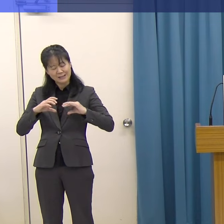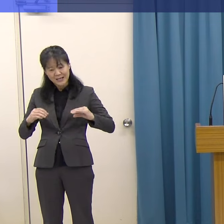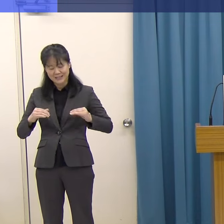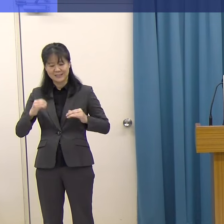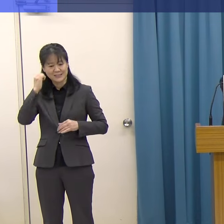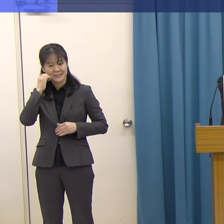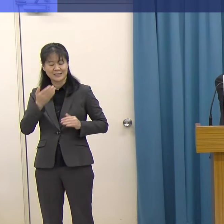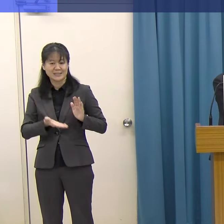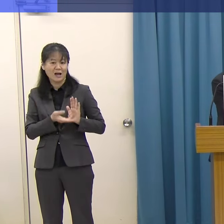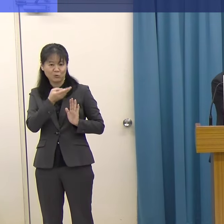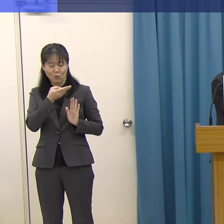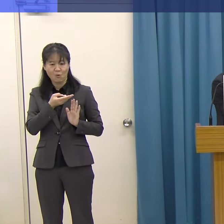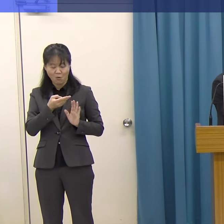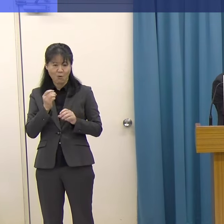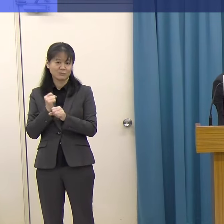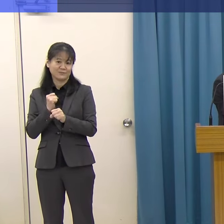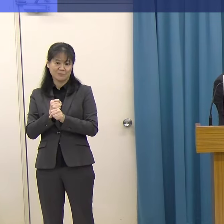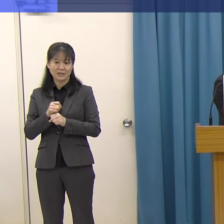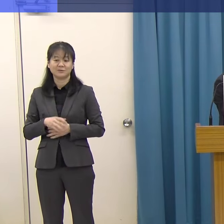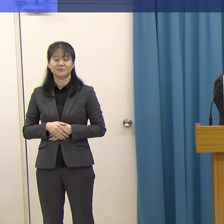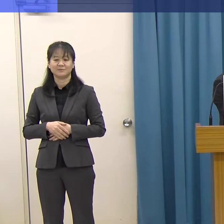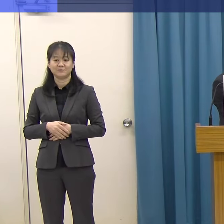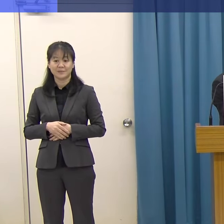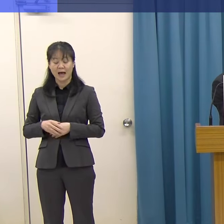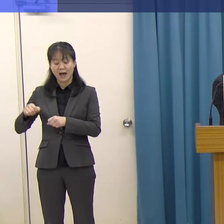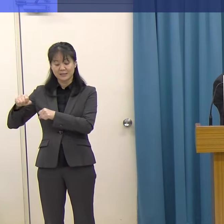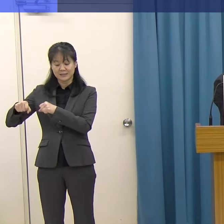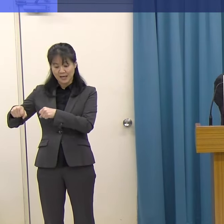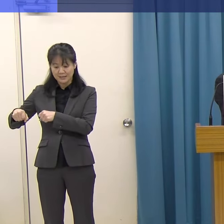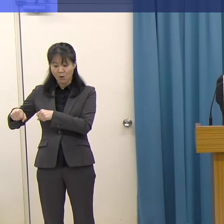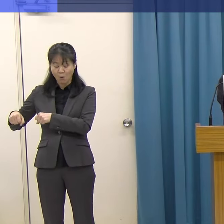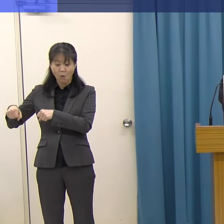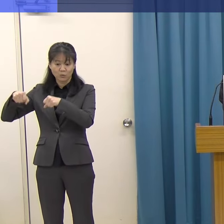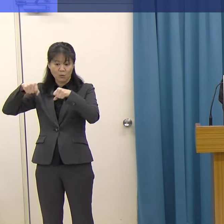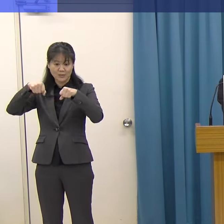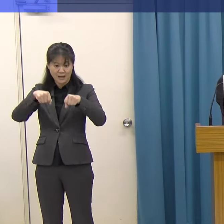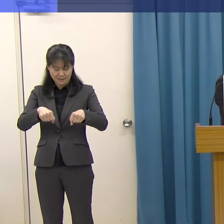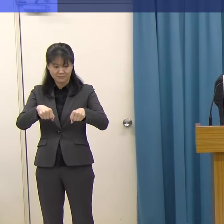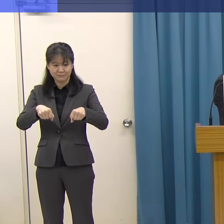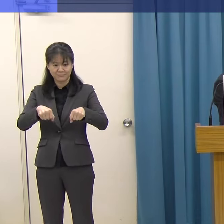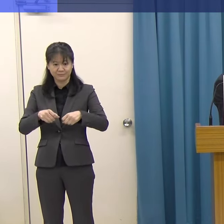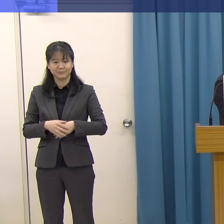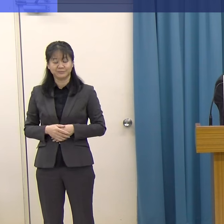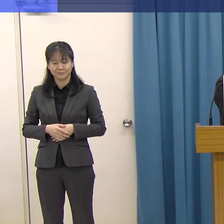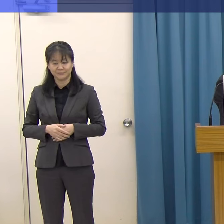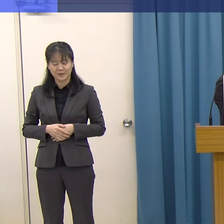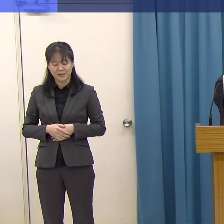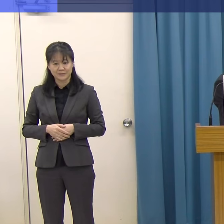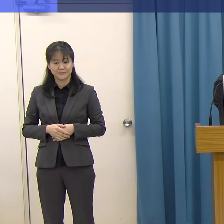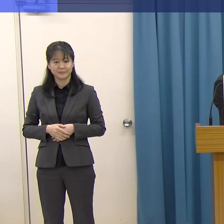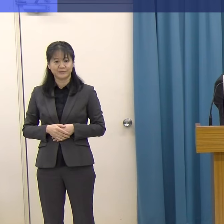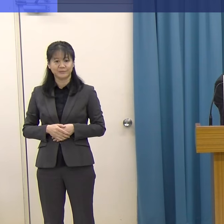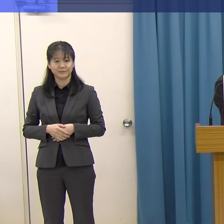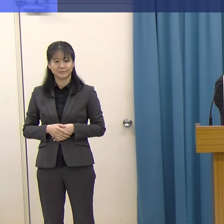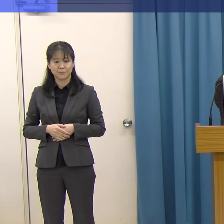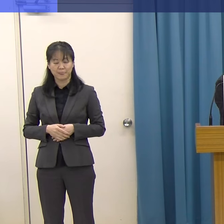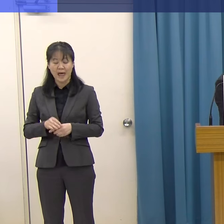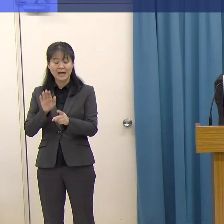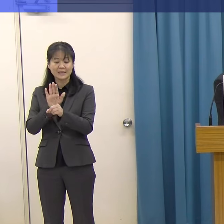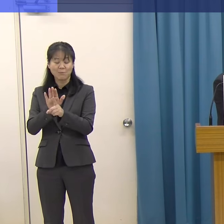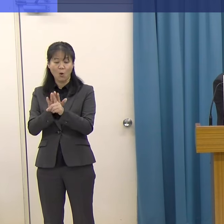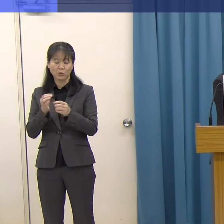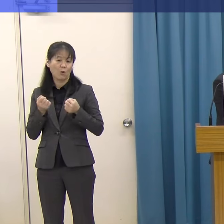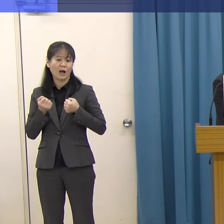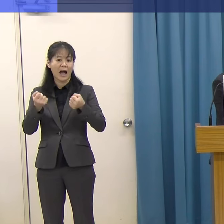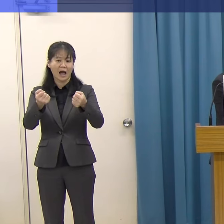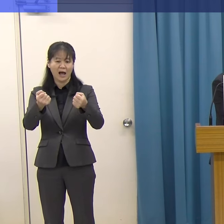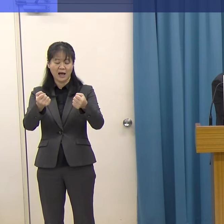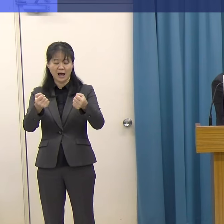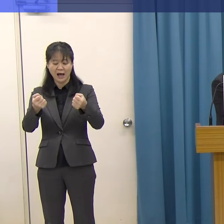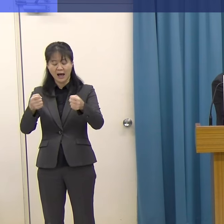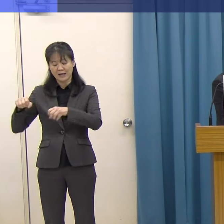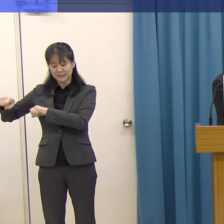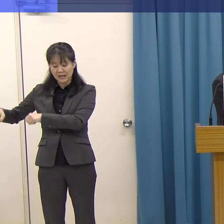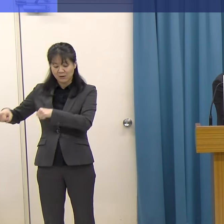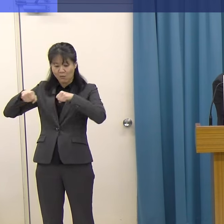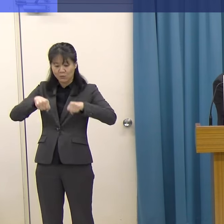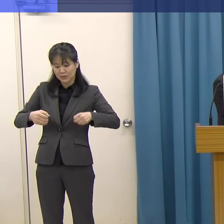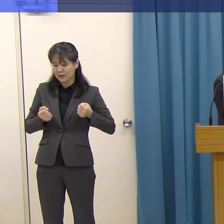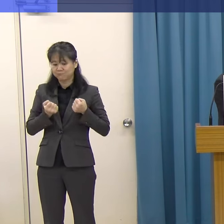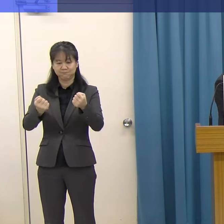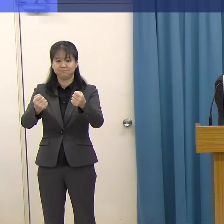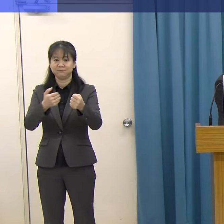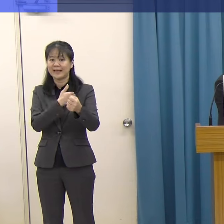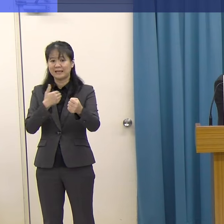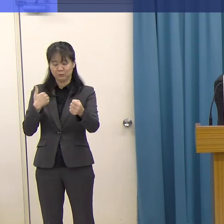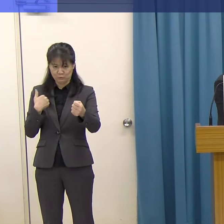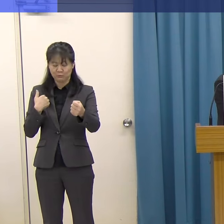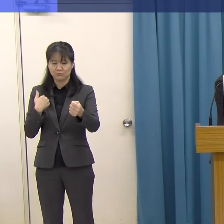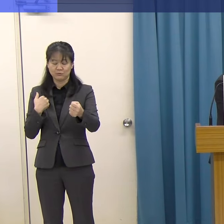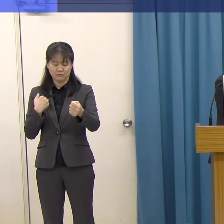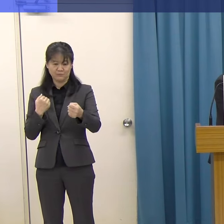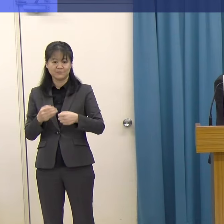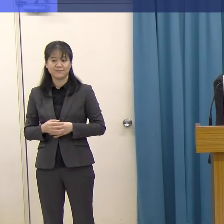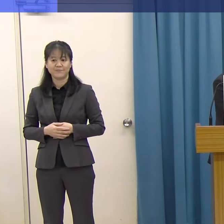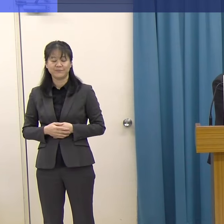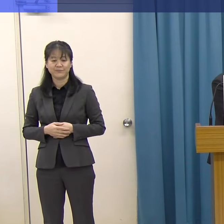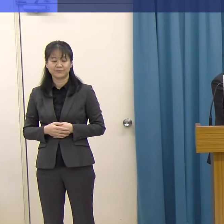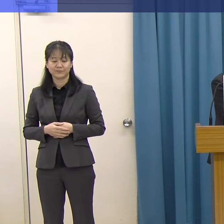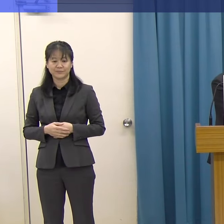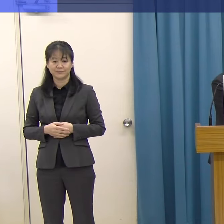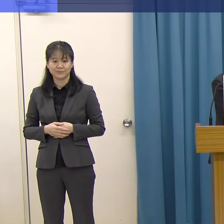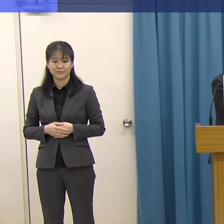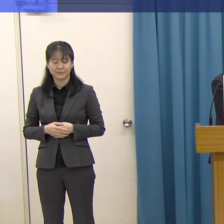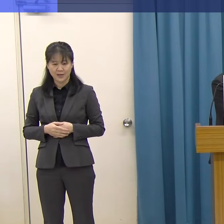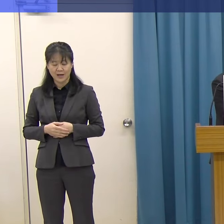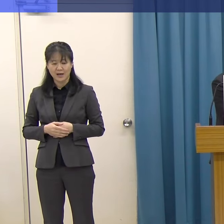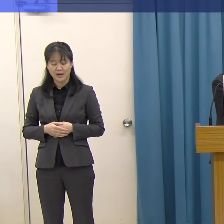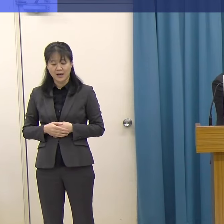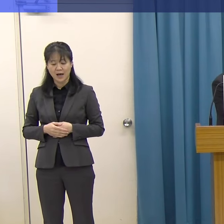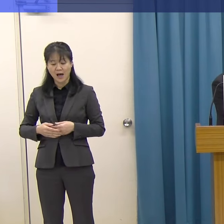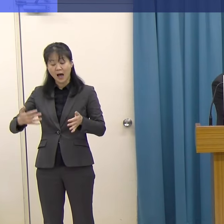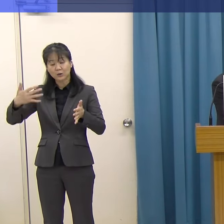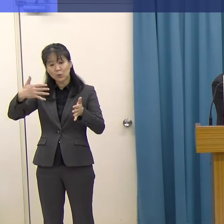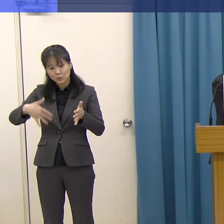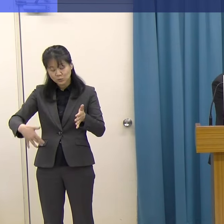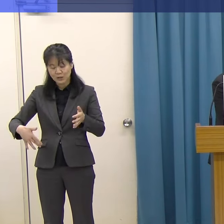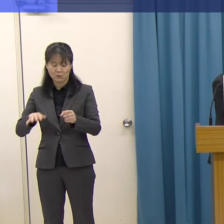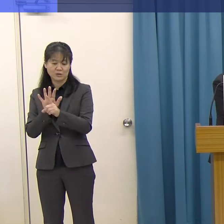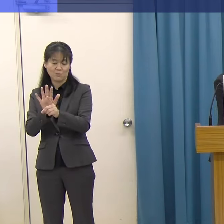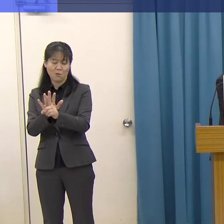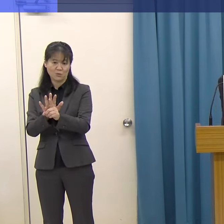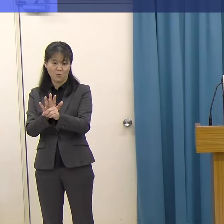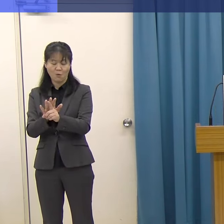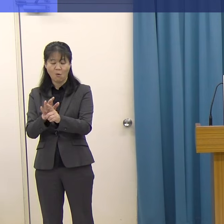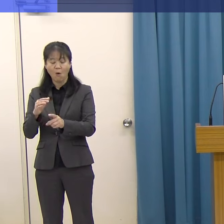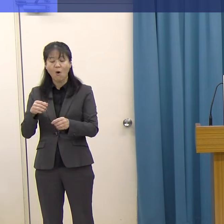また、自転車を乗せて移動できるような「サポートカー」の導入支援や道中のサポートを行う「サイクリングガイド」の育成等、